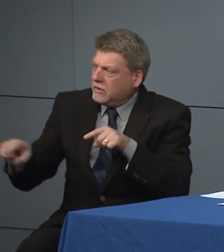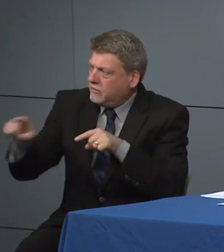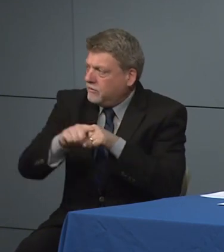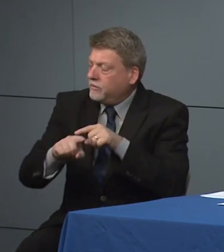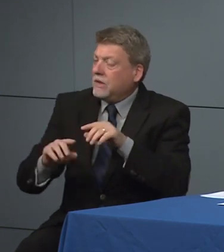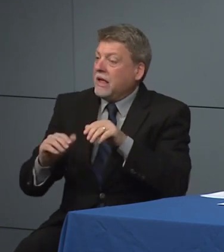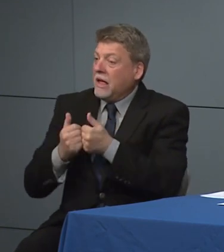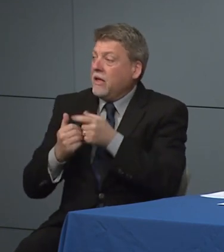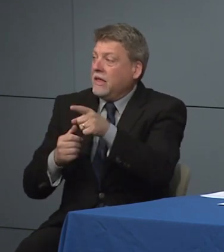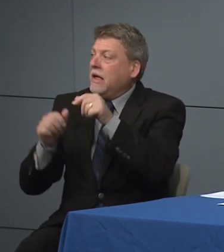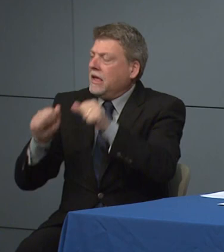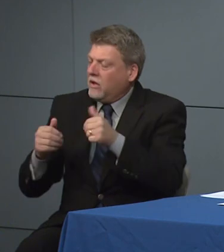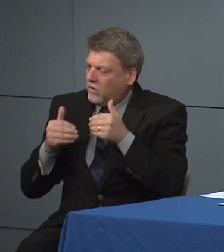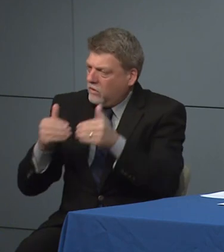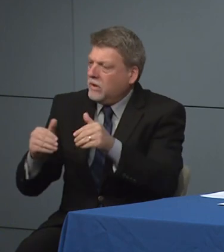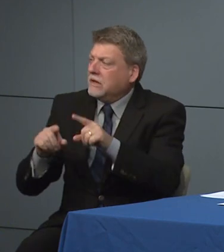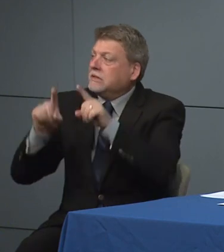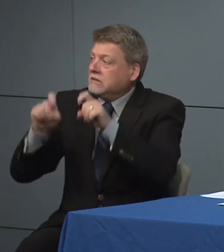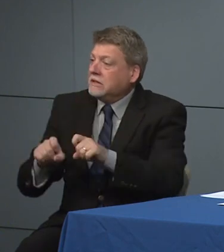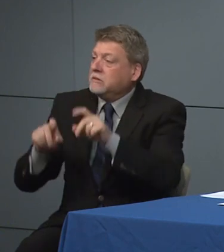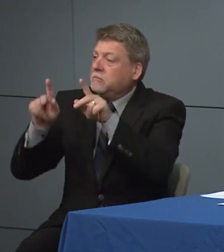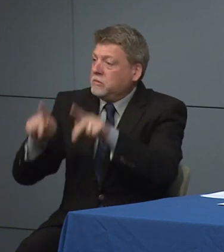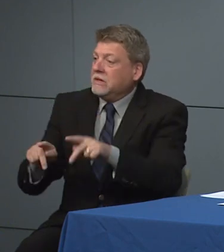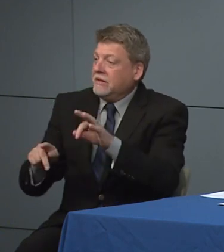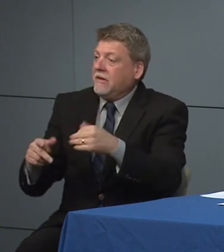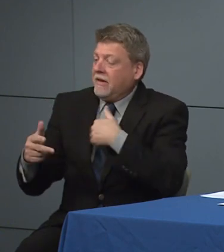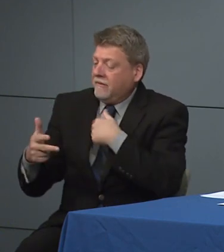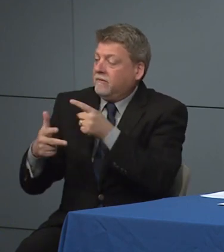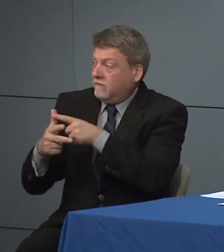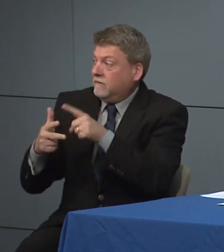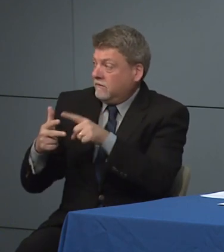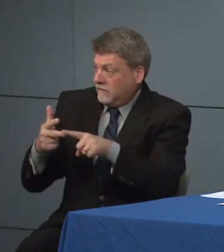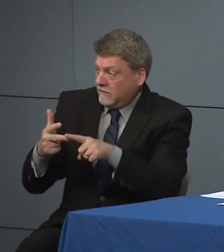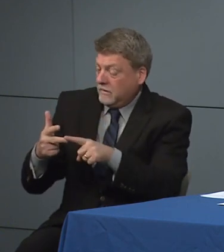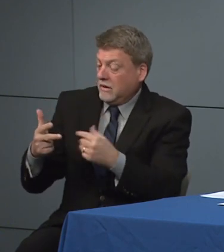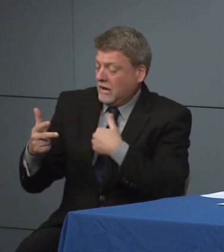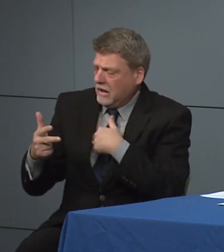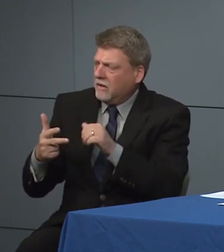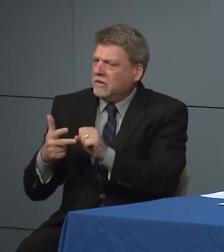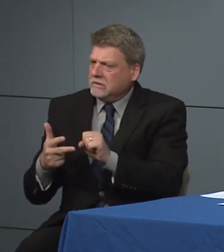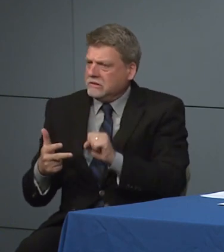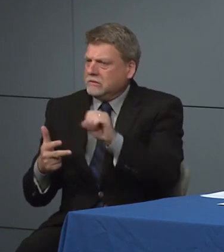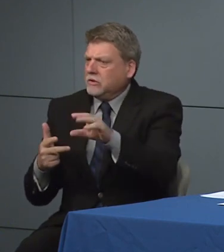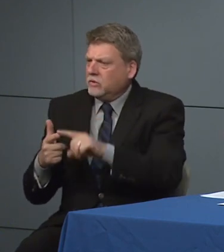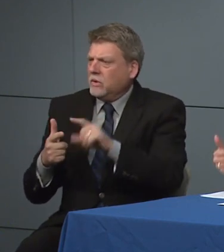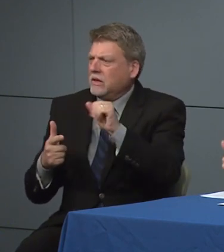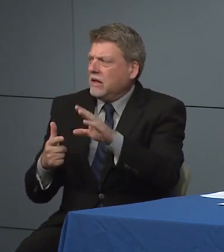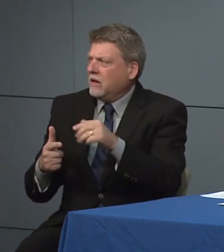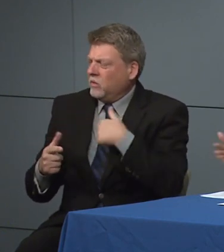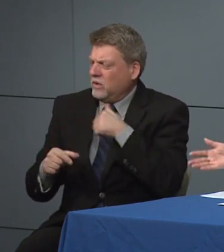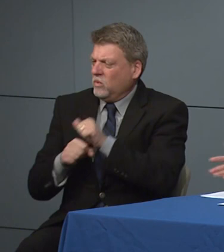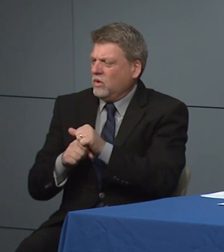recolección de muestras y presentarlas ante los laboratorios estamos ampliando la capacidad hemos estado